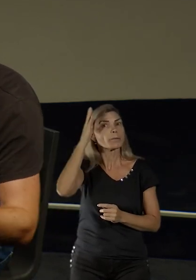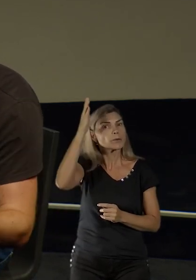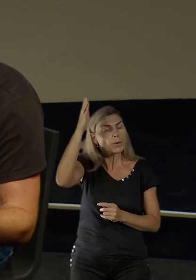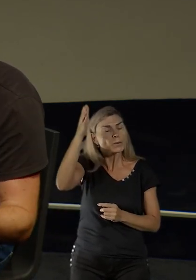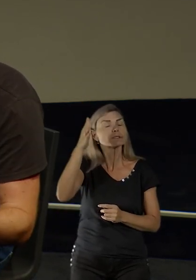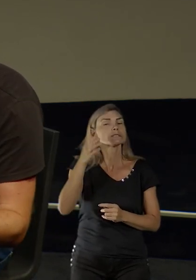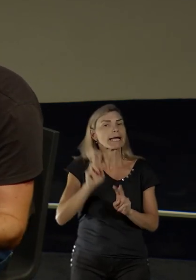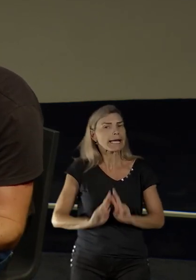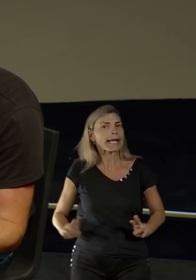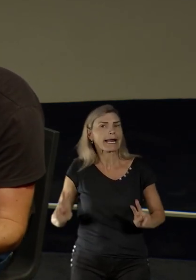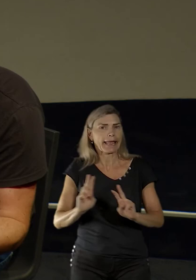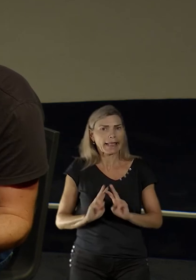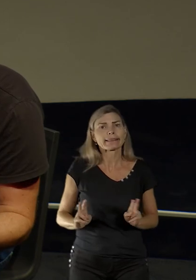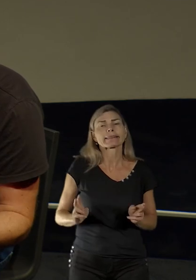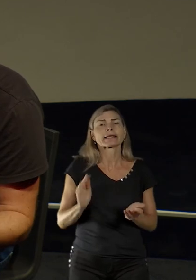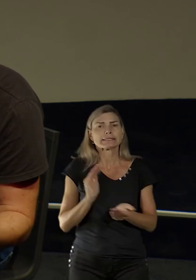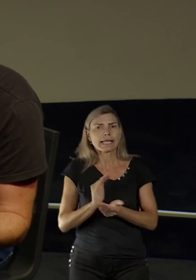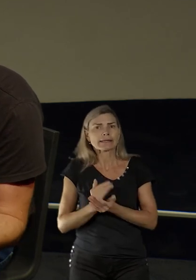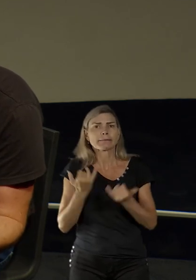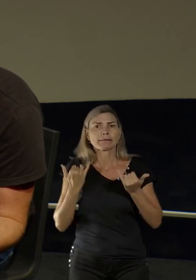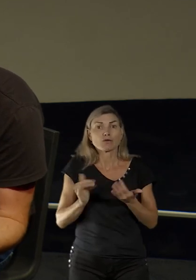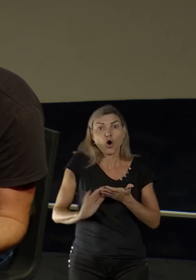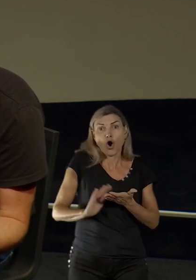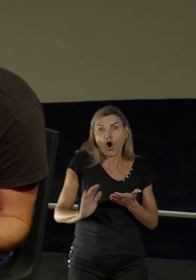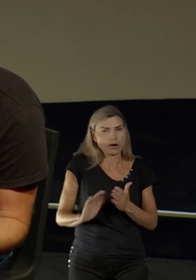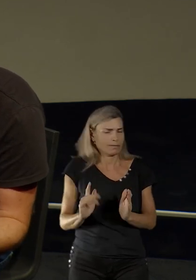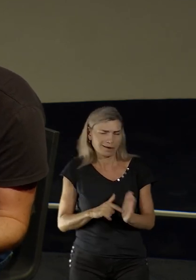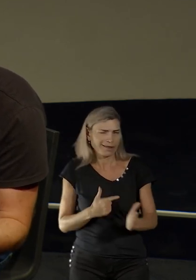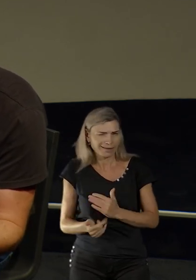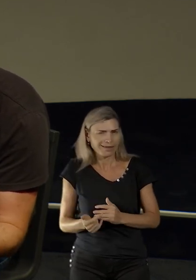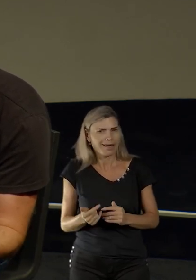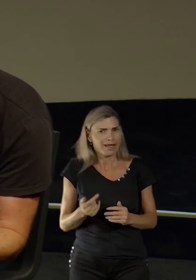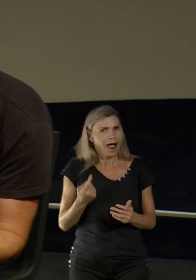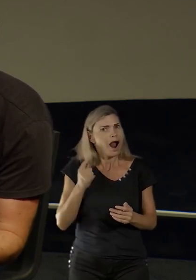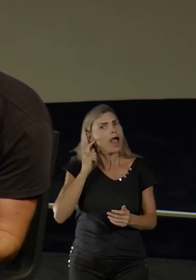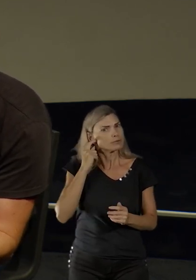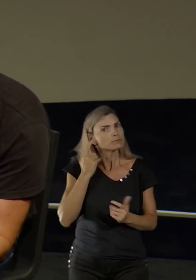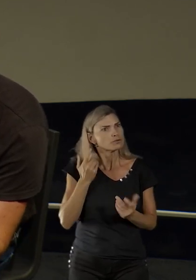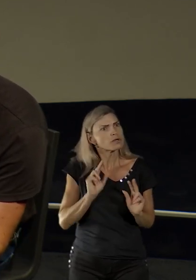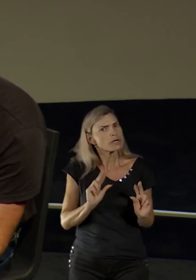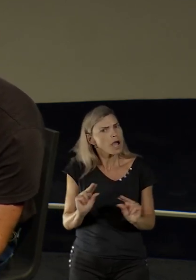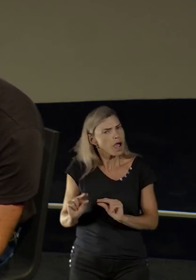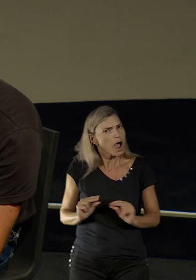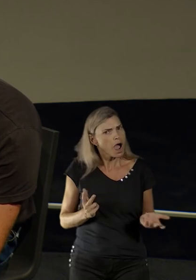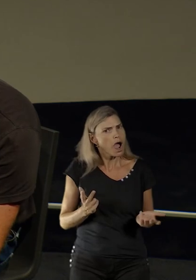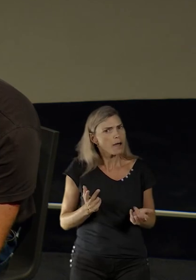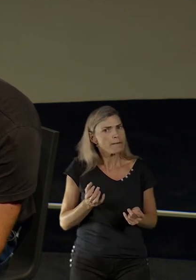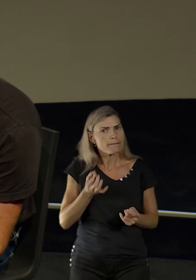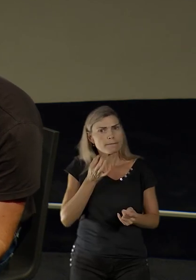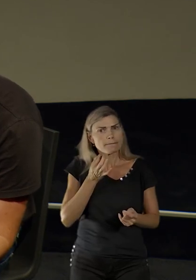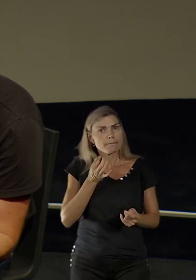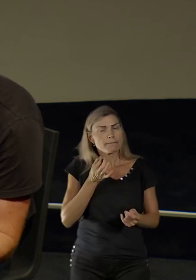Dokud nejsme pod tlakem. Protože jinak nám to panorama někdo ukradne stejně tak,